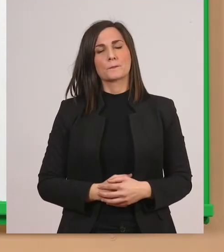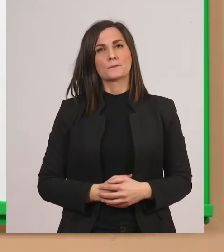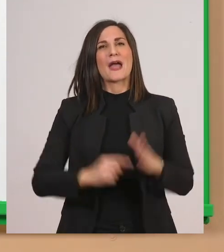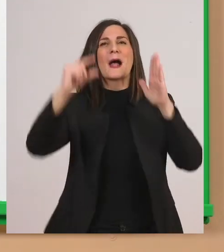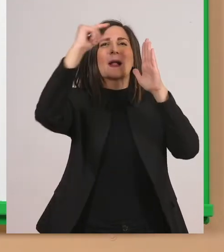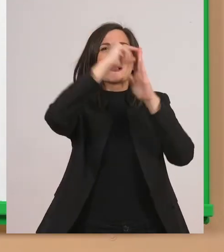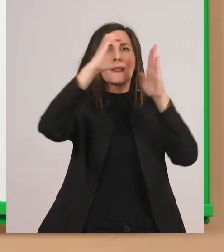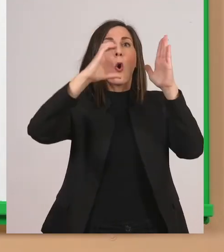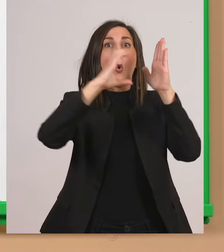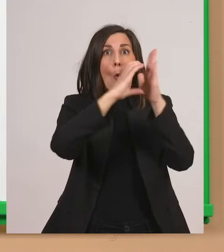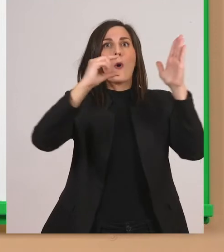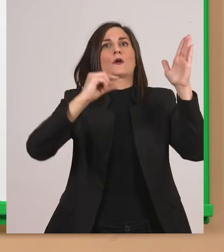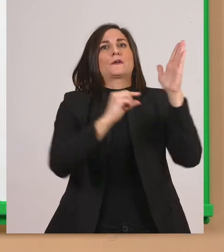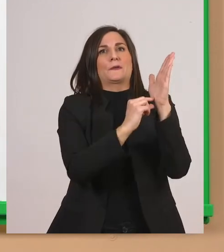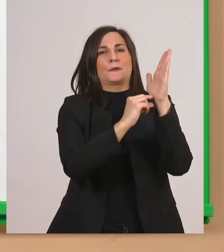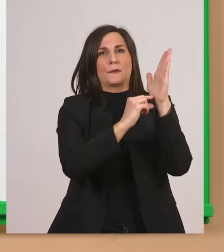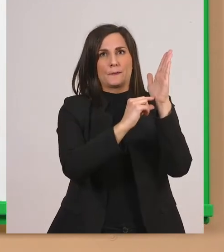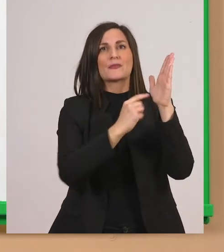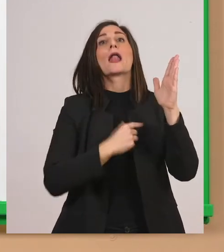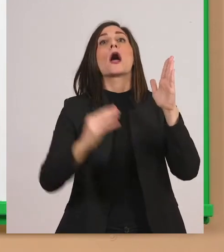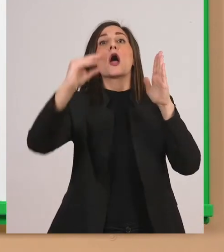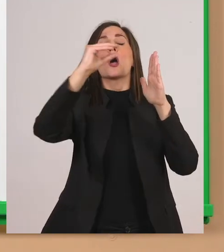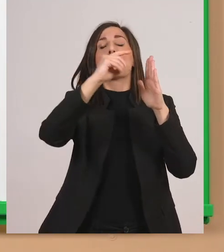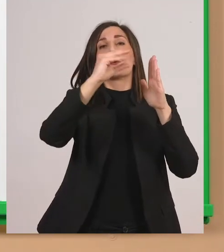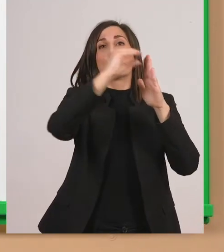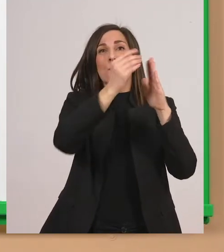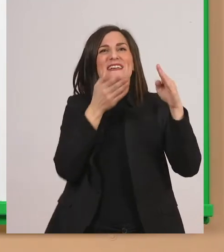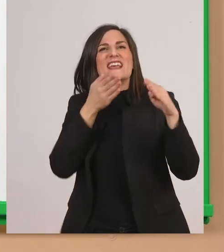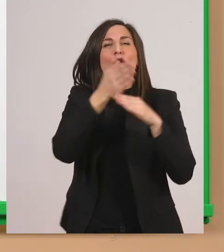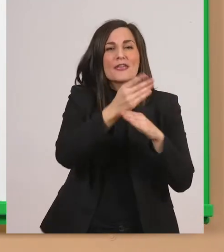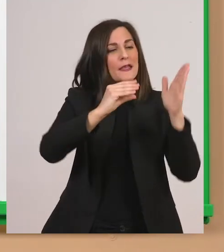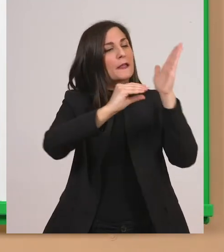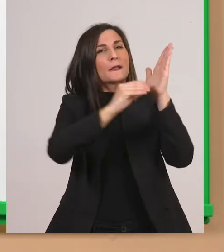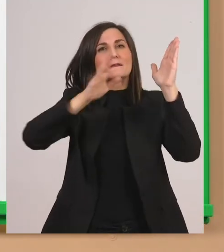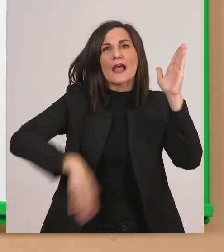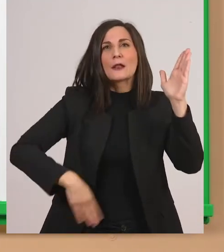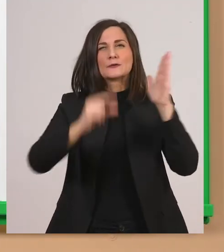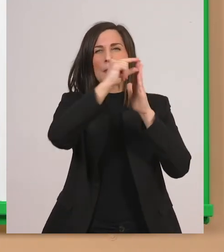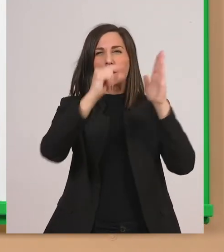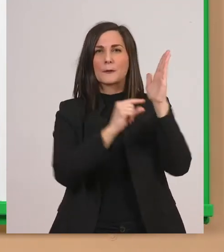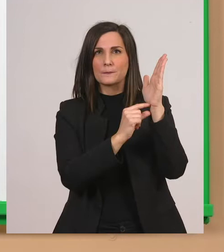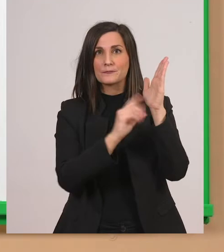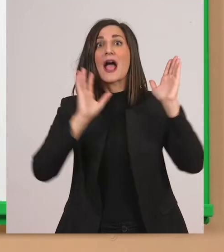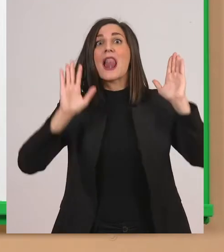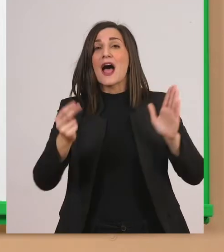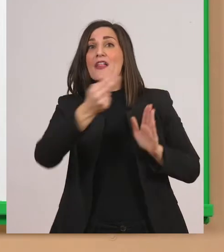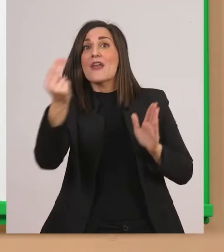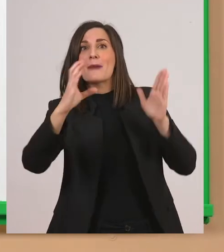Ο πρόλογος και ο επίλογος λοιπόν θα είναι ένα πολύ σημαντικό κομμάτι της έκθεσής μας. Αλλά ο κύριος κορμός θα είναι το κυρίως θέμα.